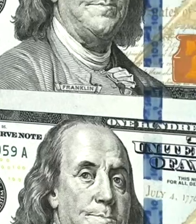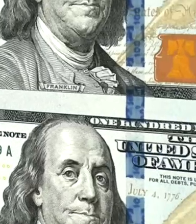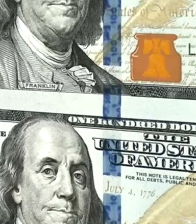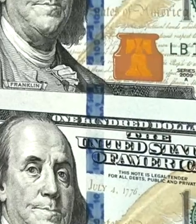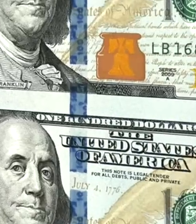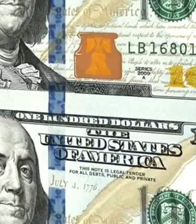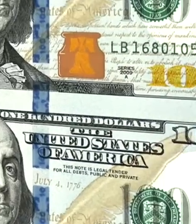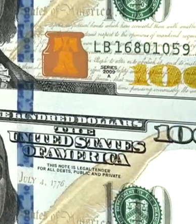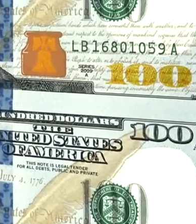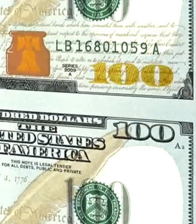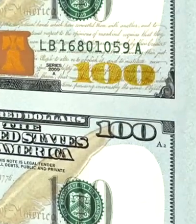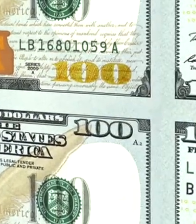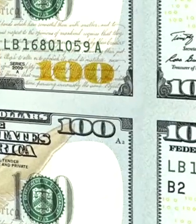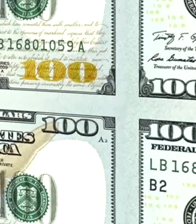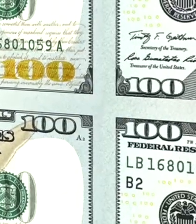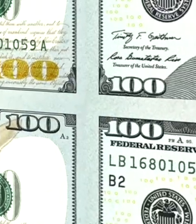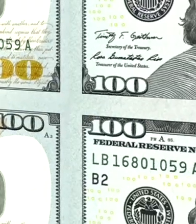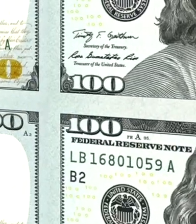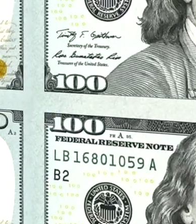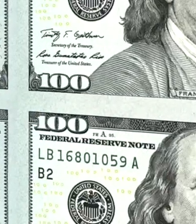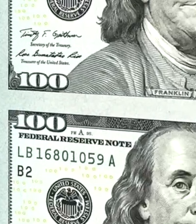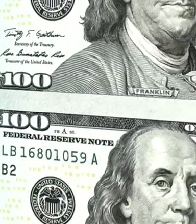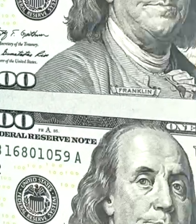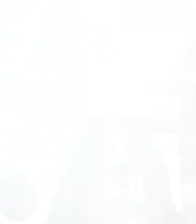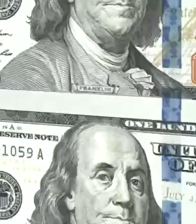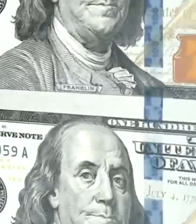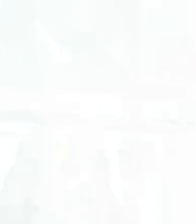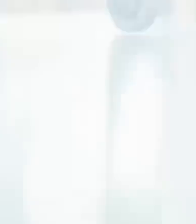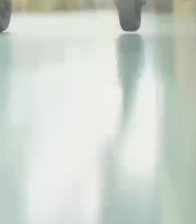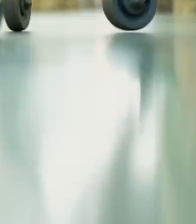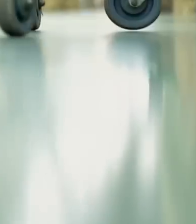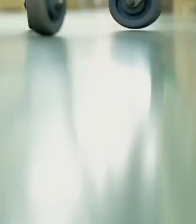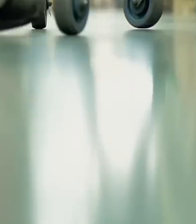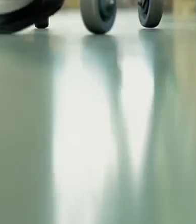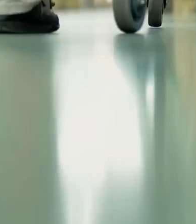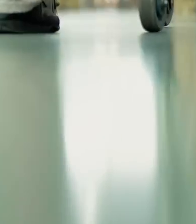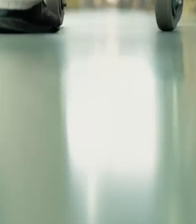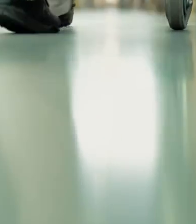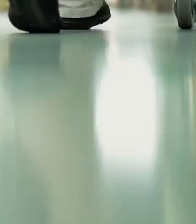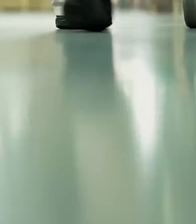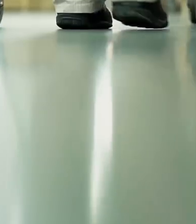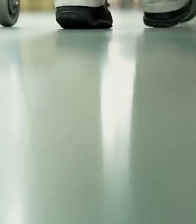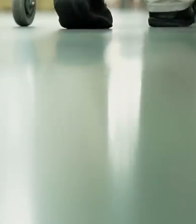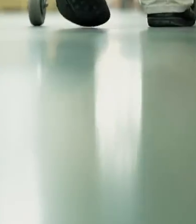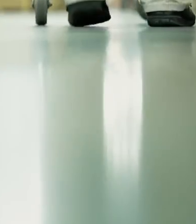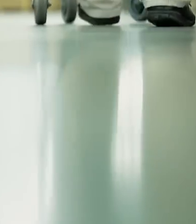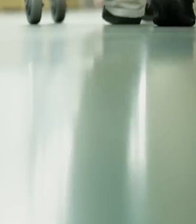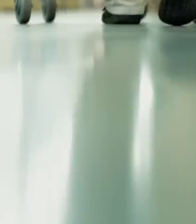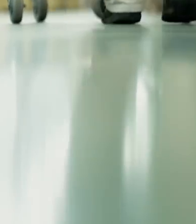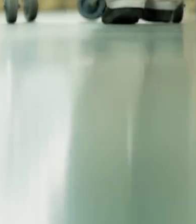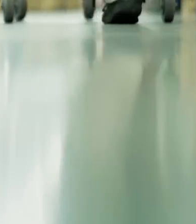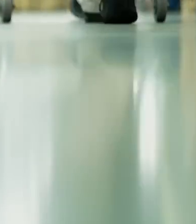de la empresa con la intención de crear nuevas sucursales y generar empleos de forma masiva el